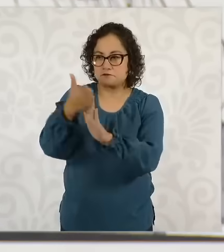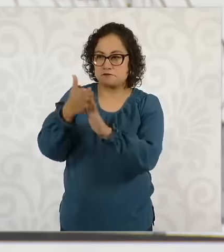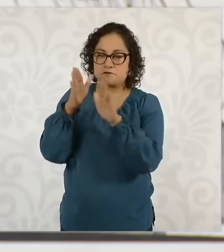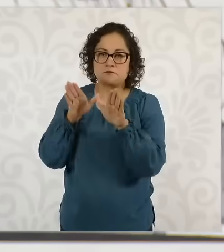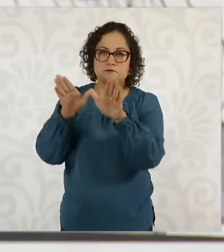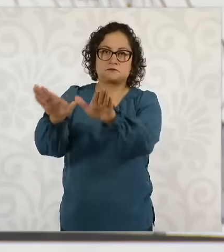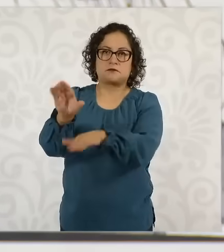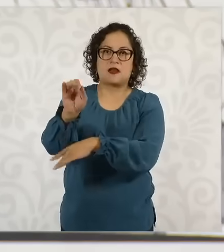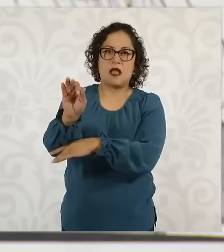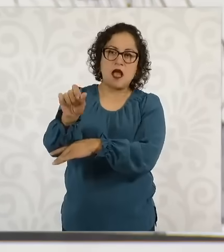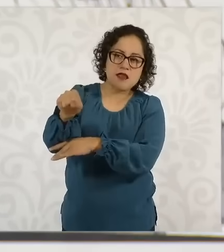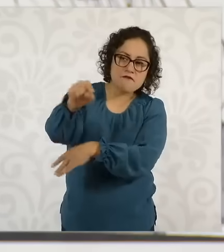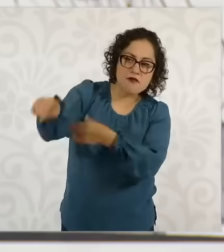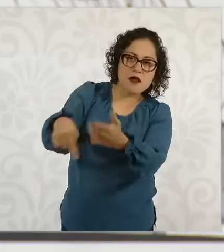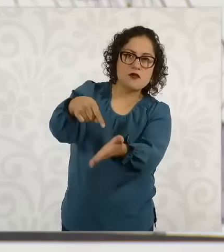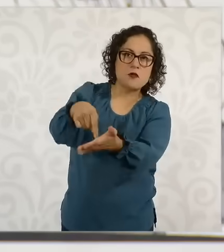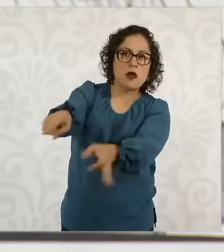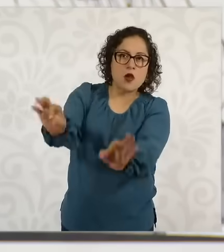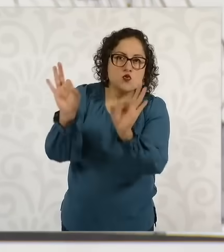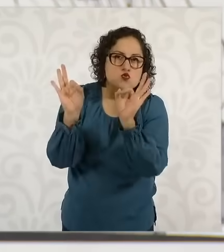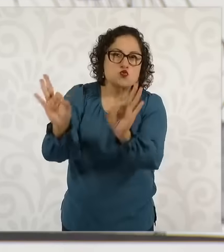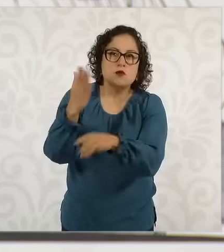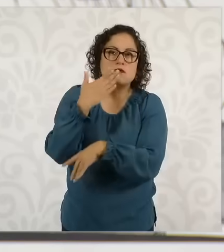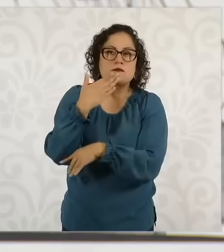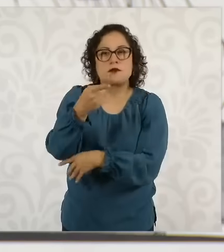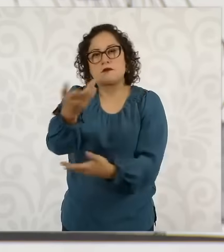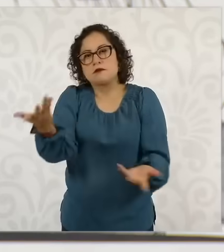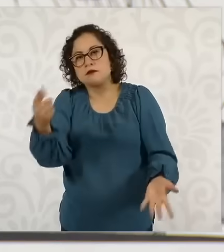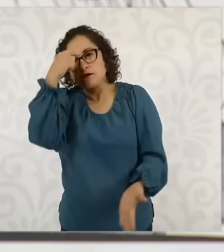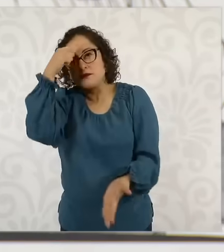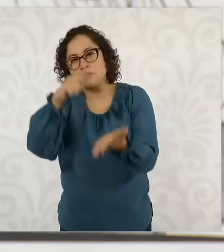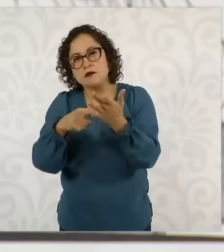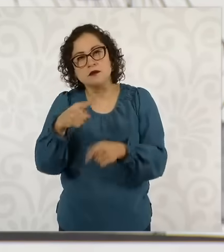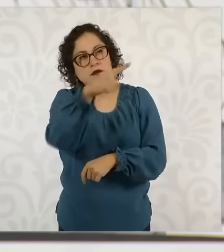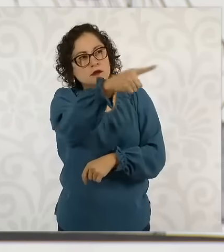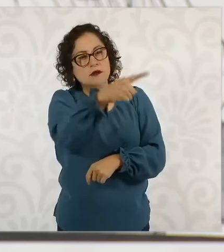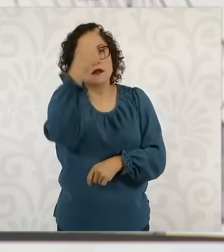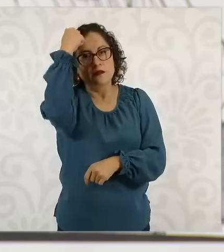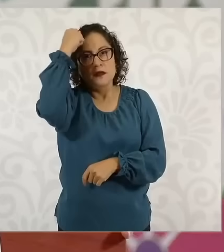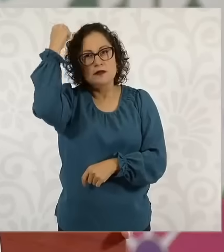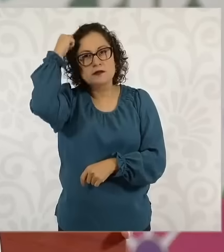muy buena decisión. Si no, imagínense qué hubiera pasado si se hubiera seguido con el aeropuerto en